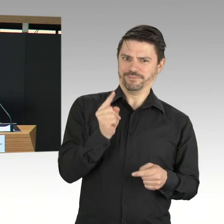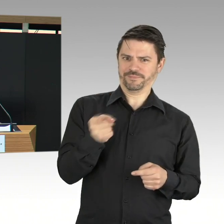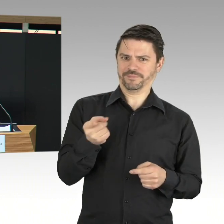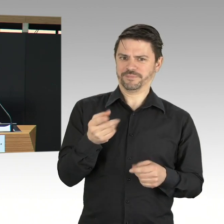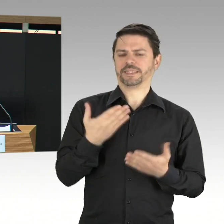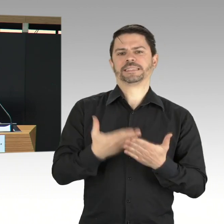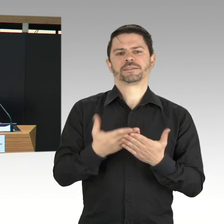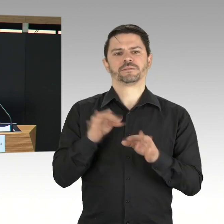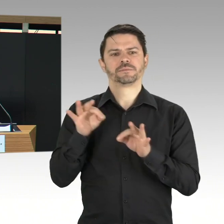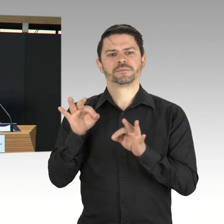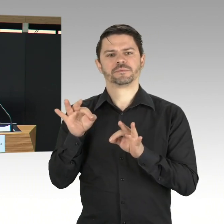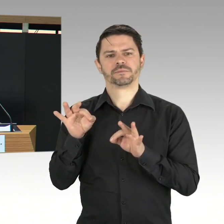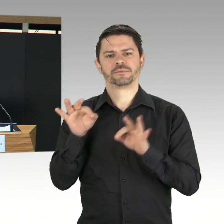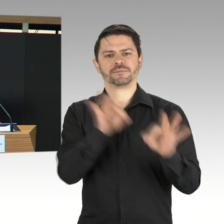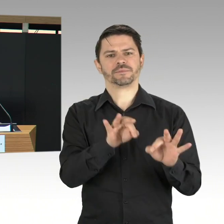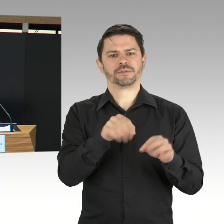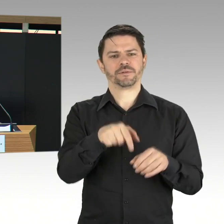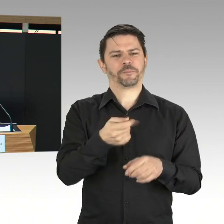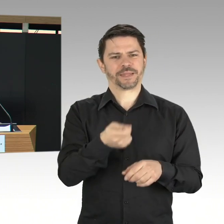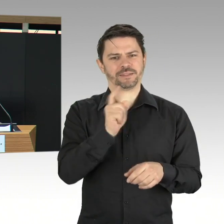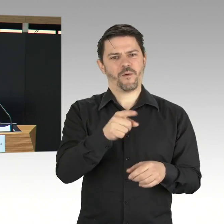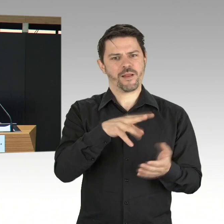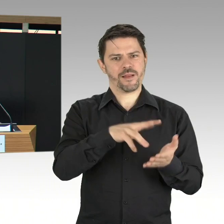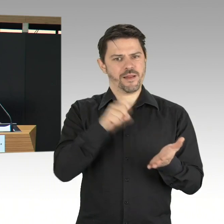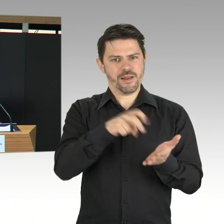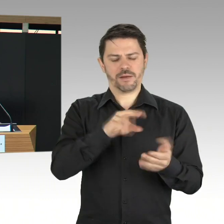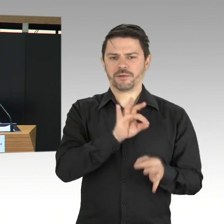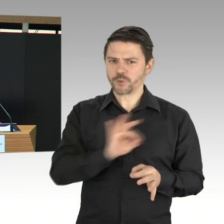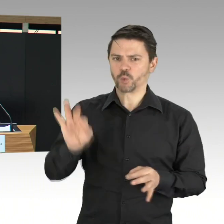eine, die Sie nicht zu verstehen scheinen.